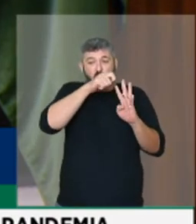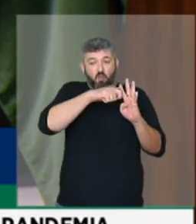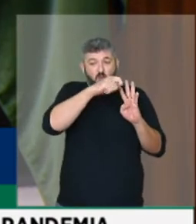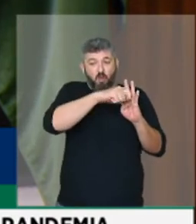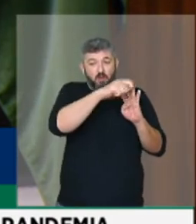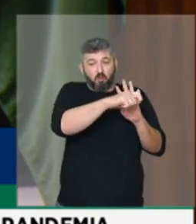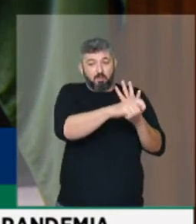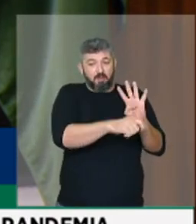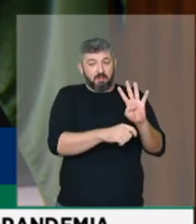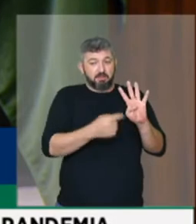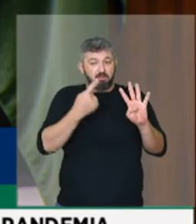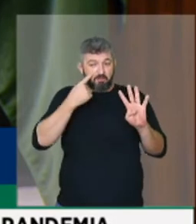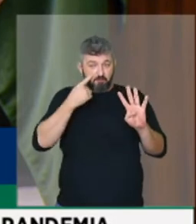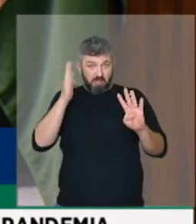ALGUM TIPO DE AUXÍLIO E VAI CHEGAR A 150 REAIS. QUERO